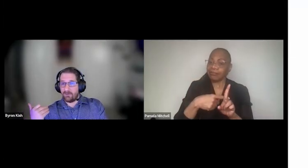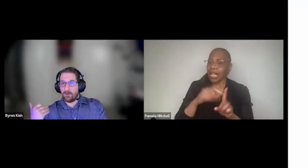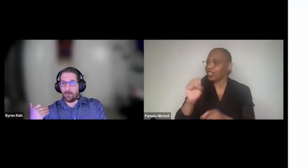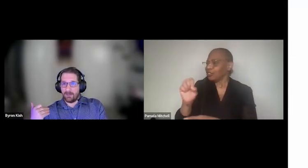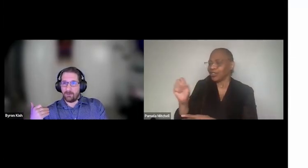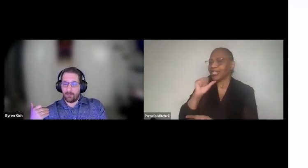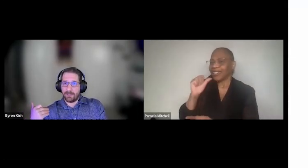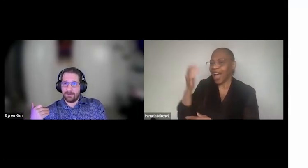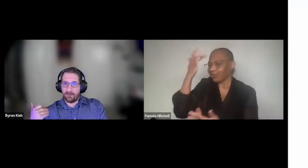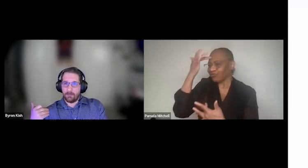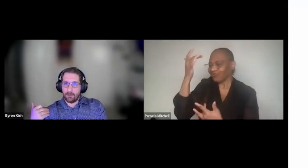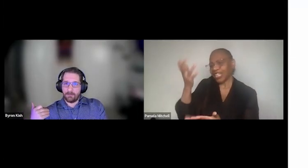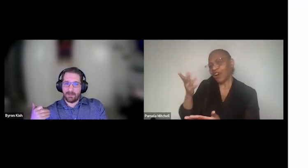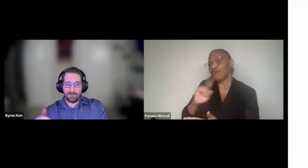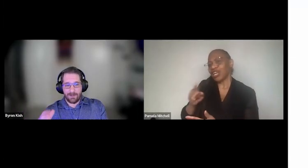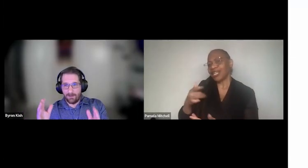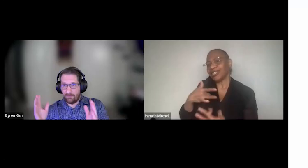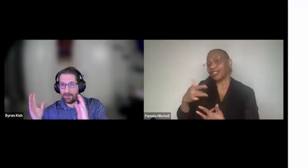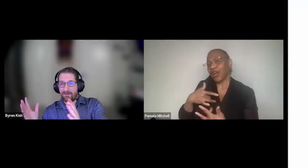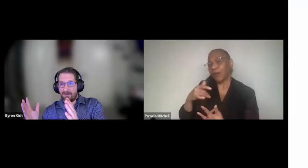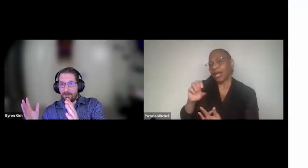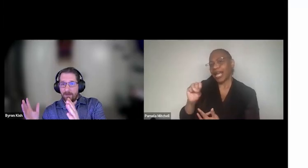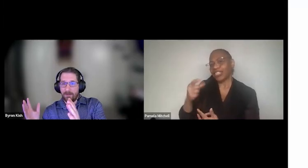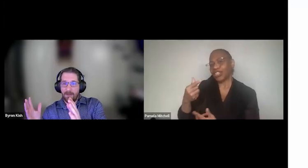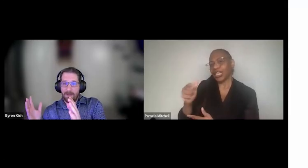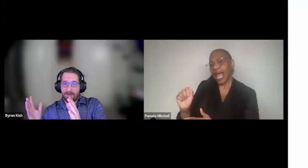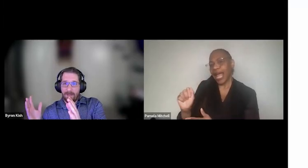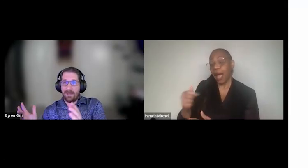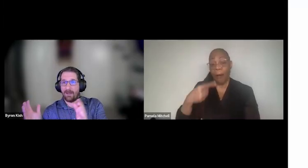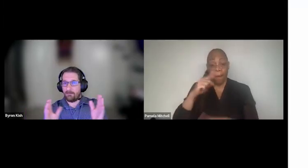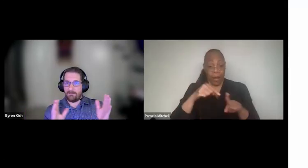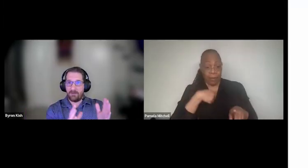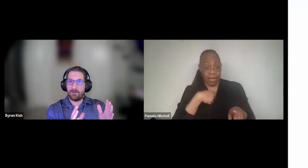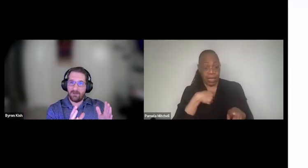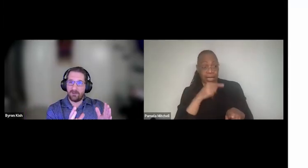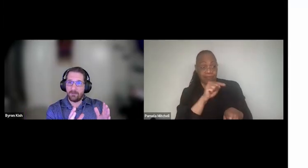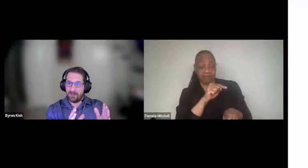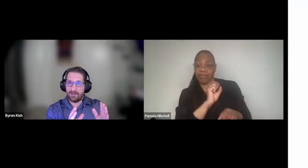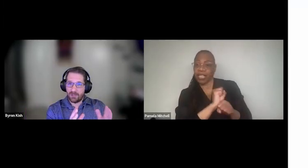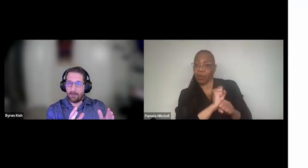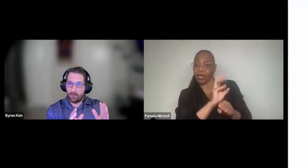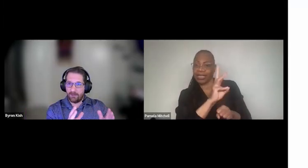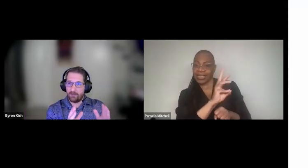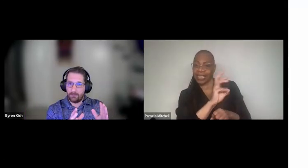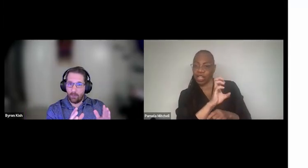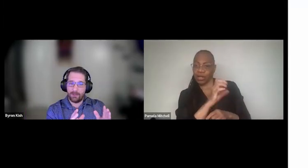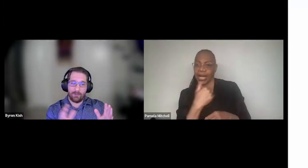aún así quiero hacer un informe de actividad laboral, porque si ganan 600 dólares, y han tenido un subsidio del 50 % en ese trabajo según su empleador,